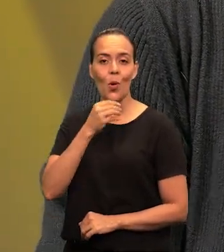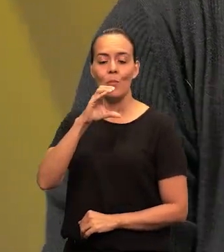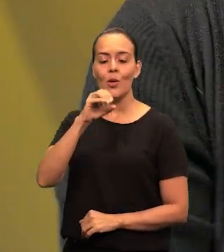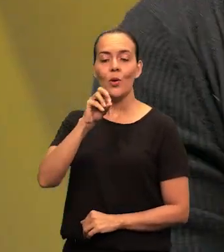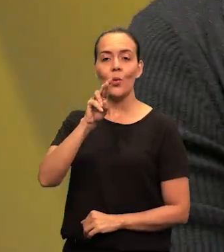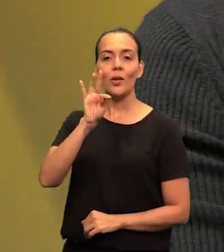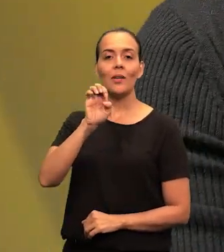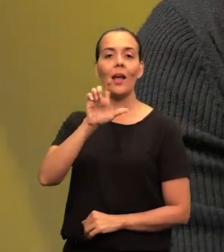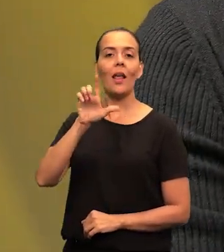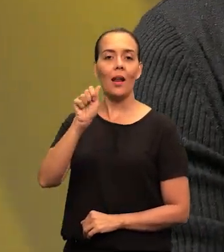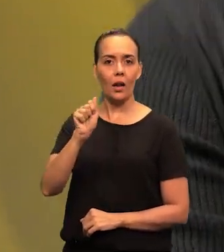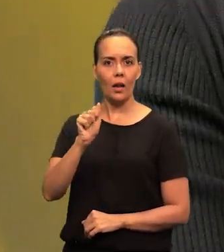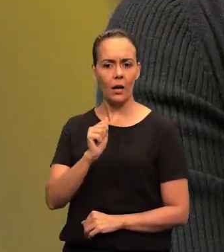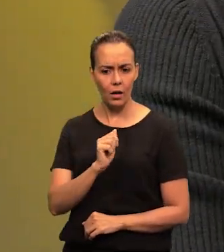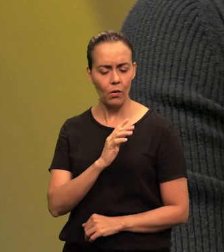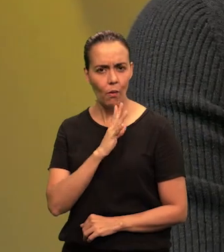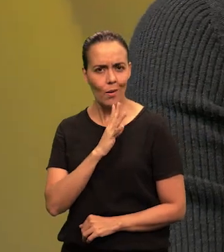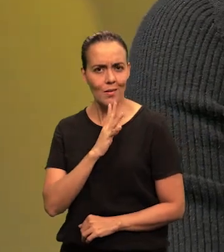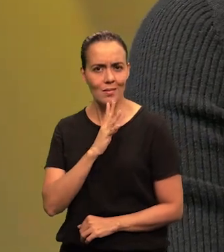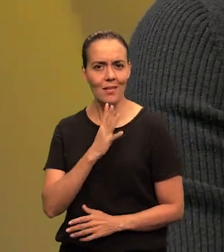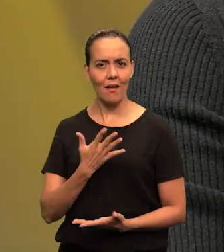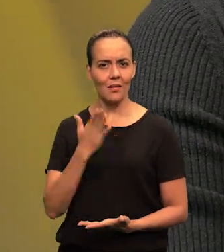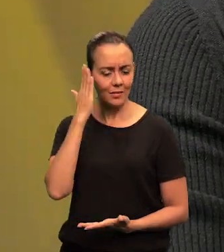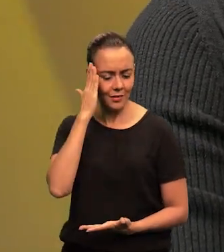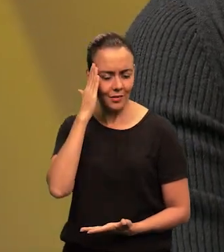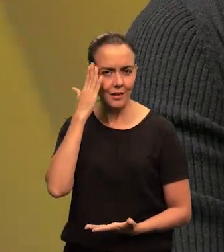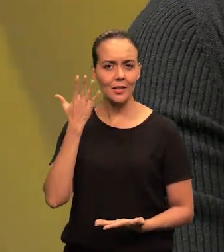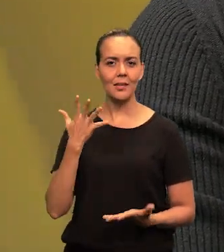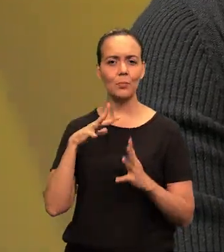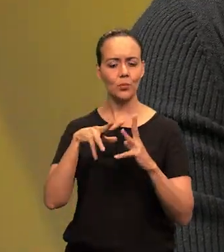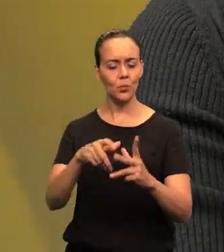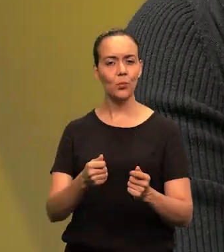com muita proximidade e ele fala com muita propriedade por isso.